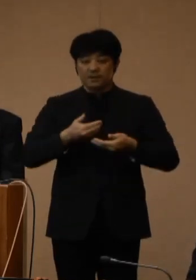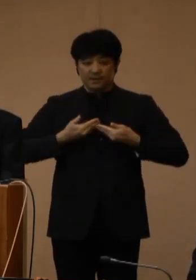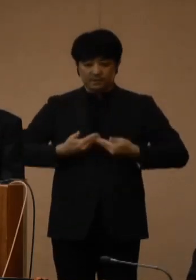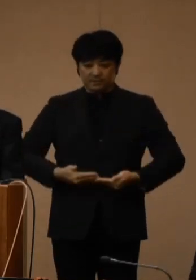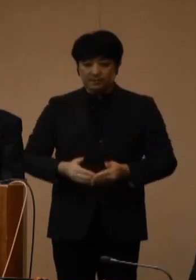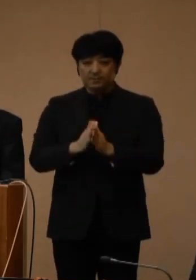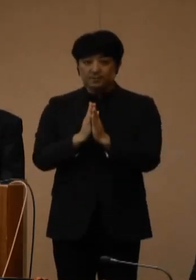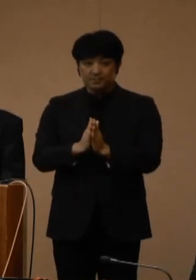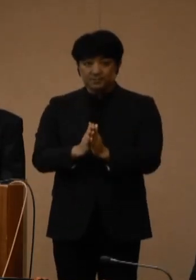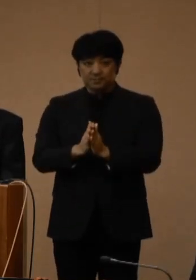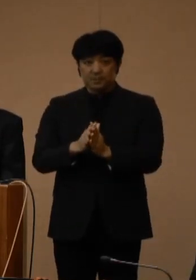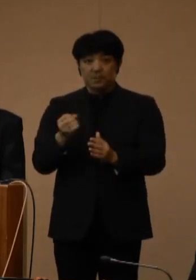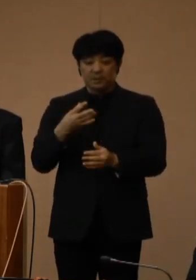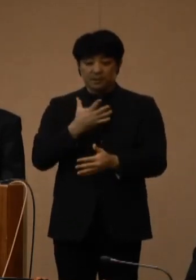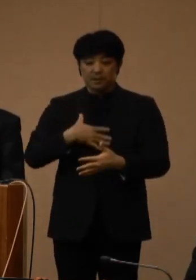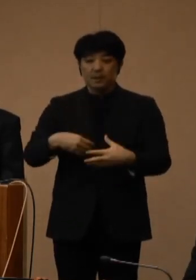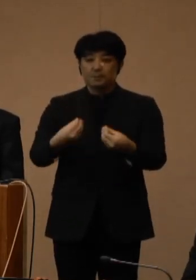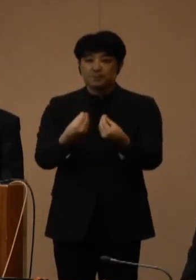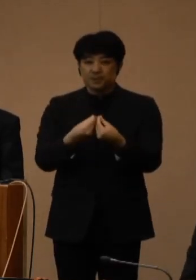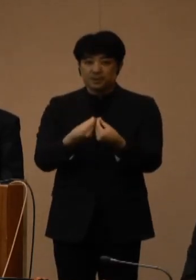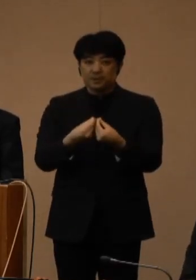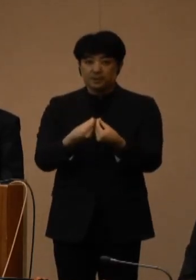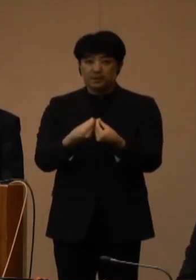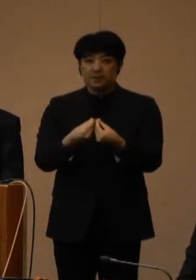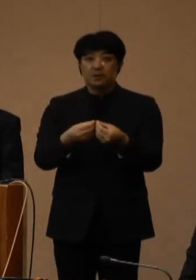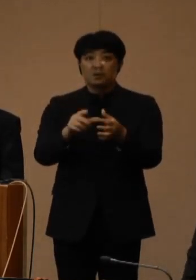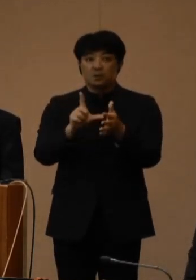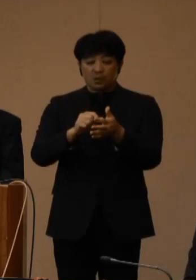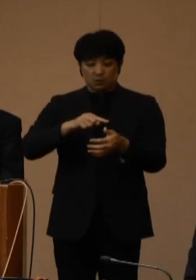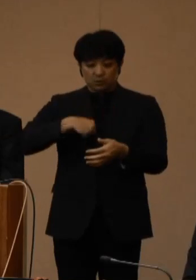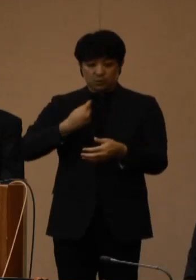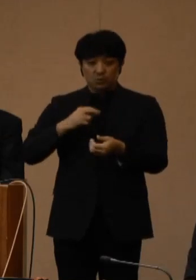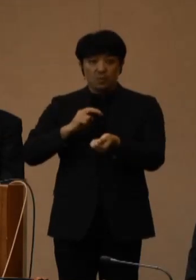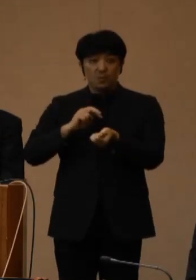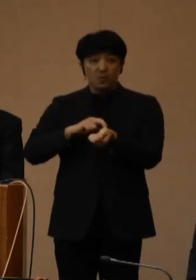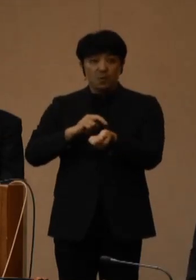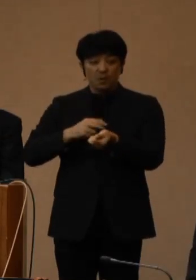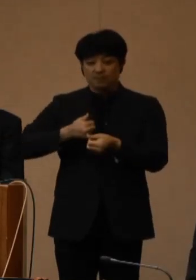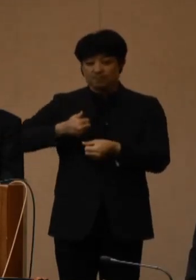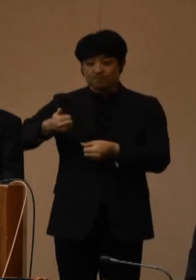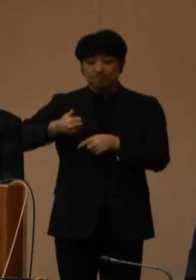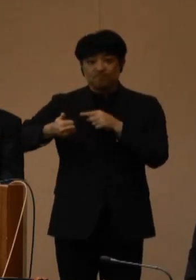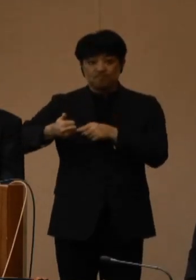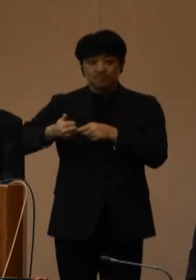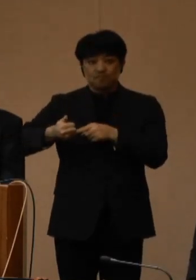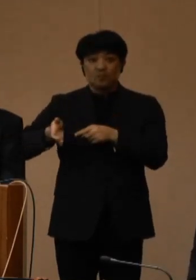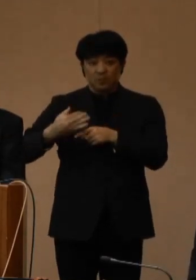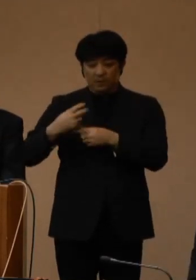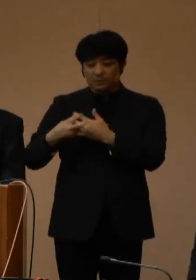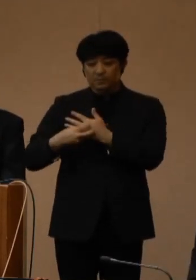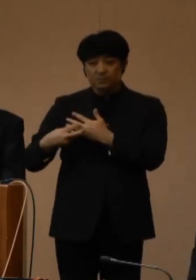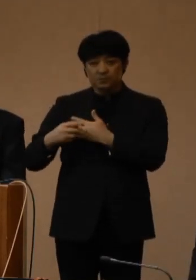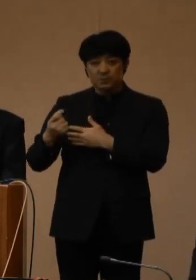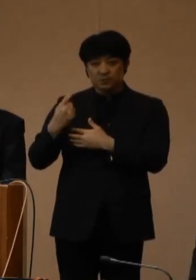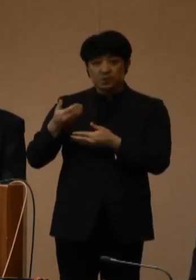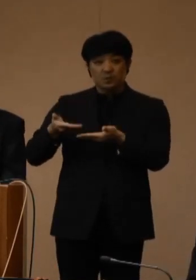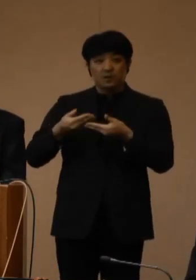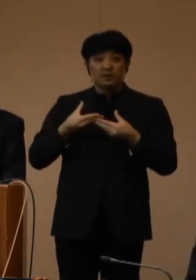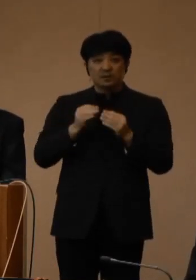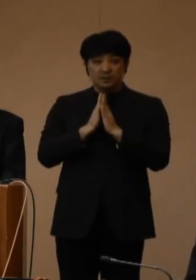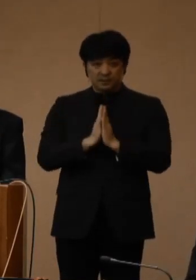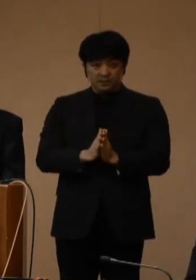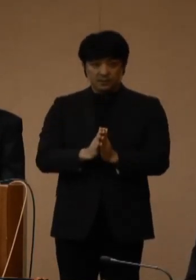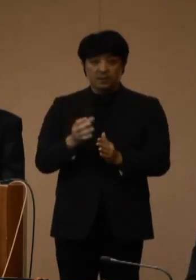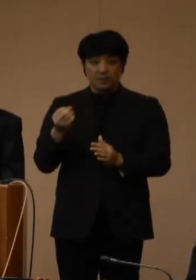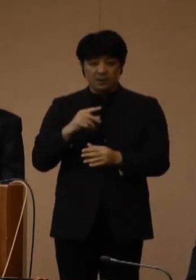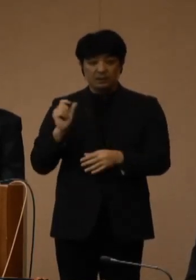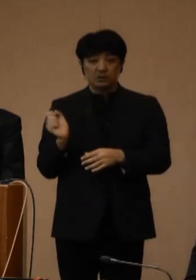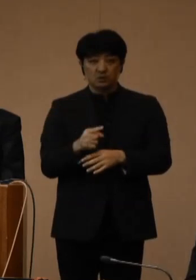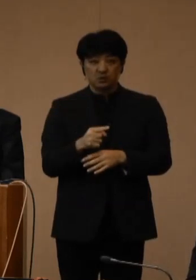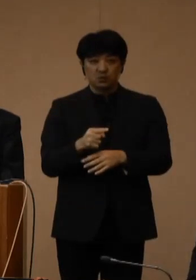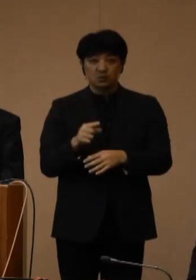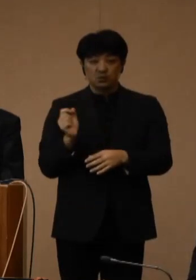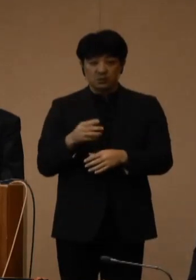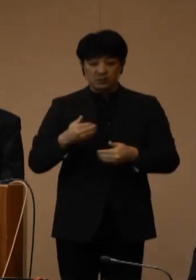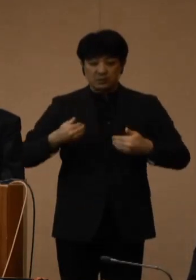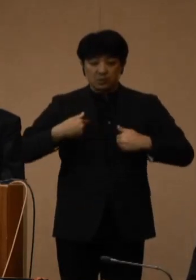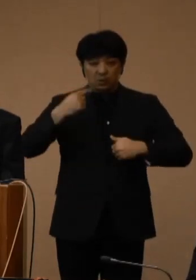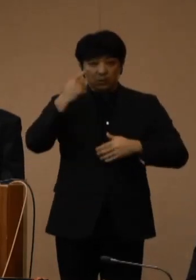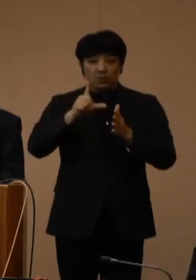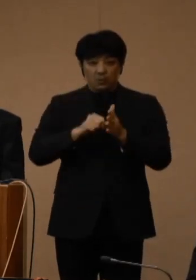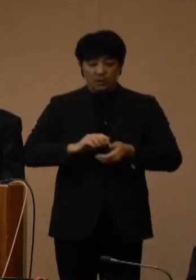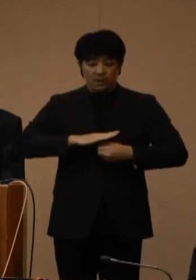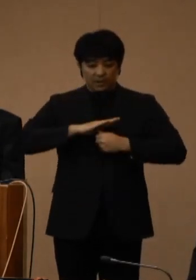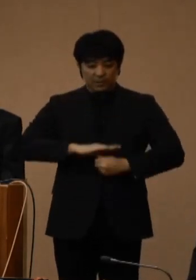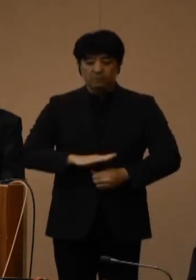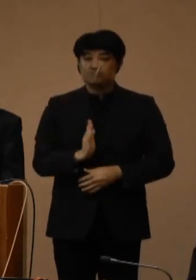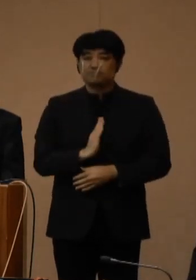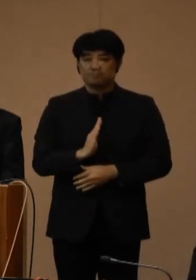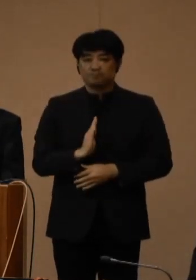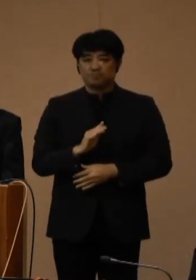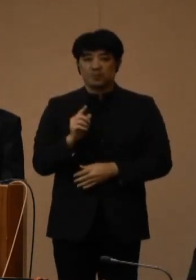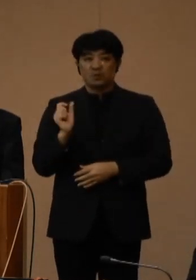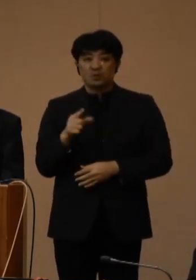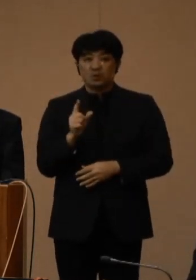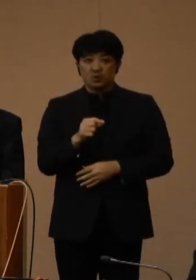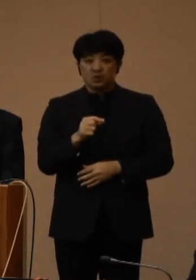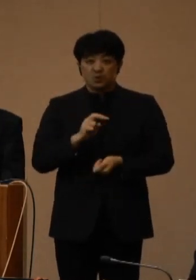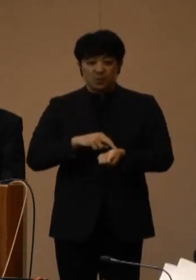体調が悪いときは、まず、かかりつけ医に相談して指導を受けてください。緊急性が高いと思われるときは、決して我慢することなく、救急外来を受診してください。